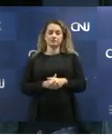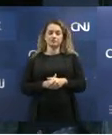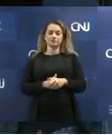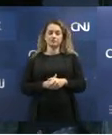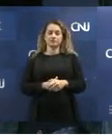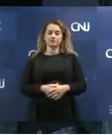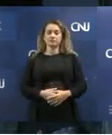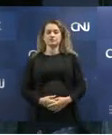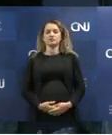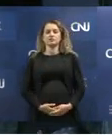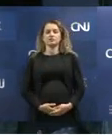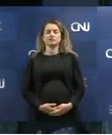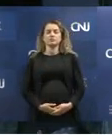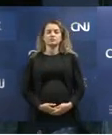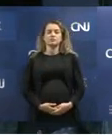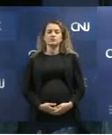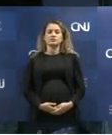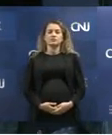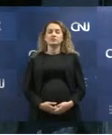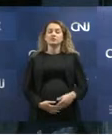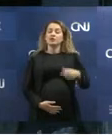Eu fui procurador regional por dez anos